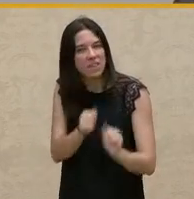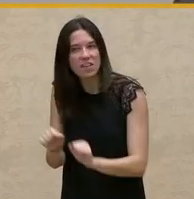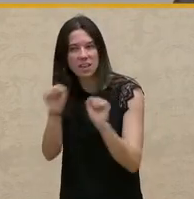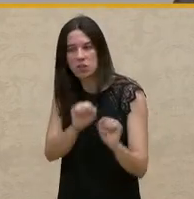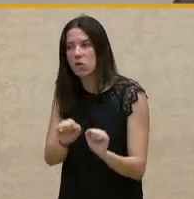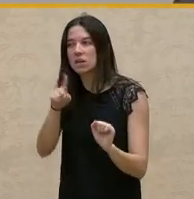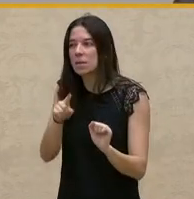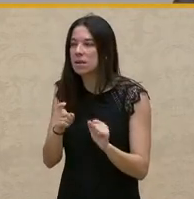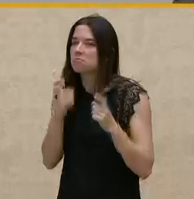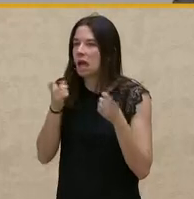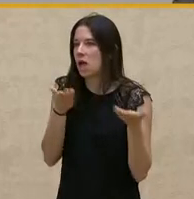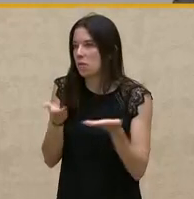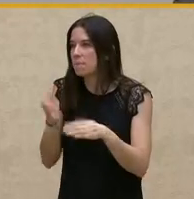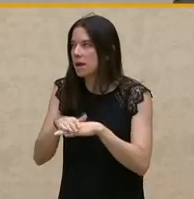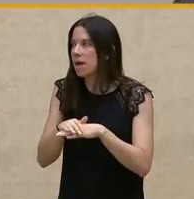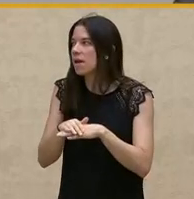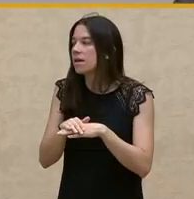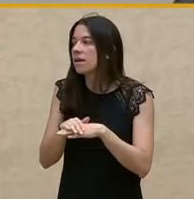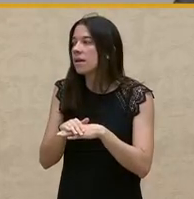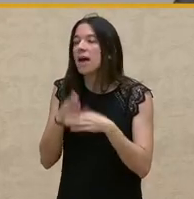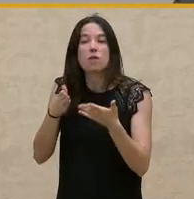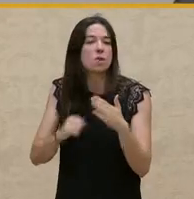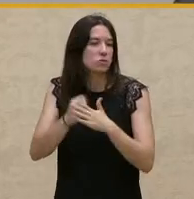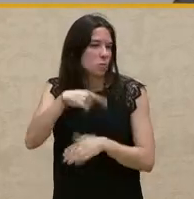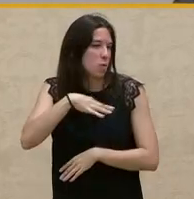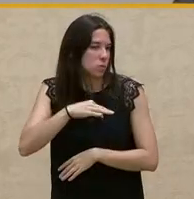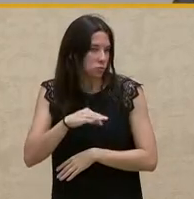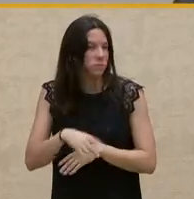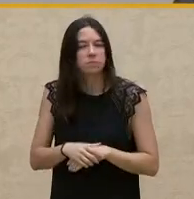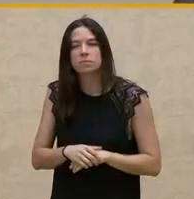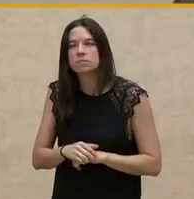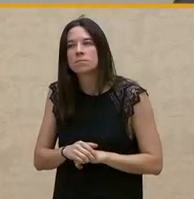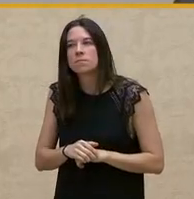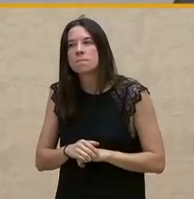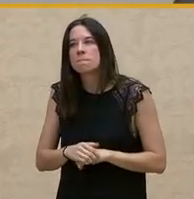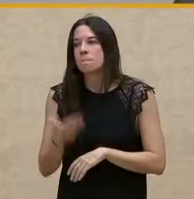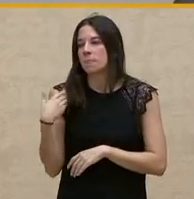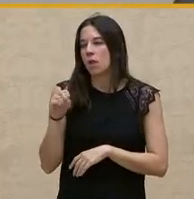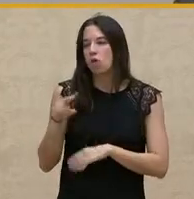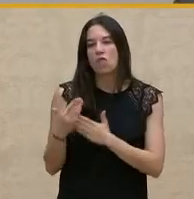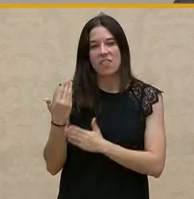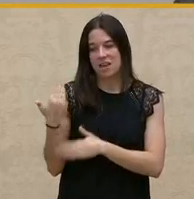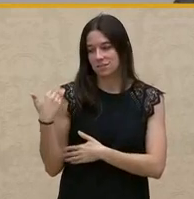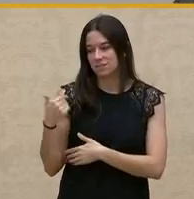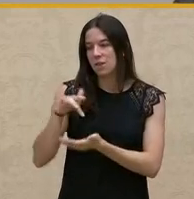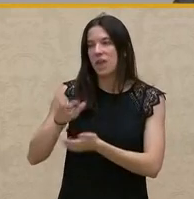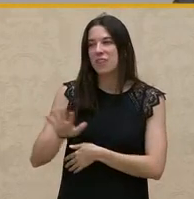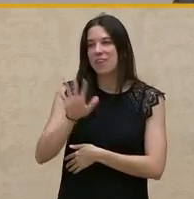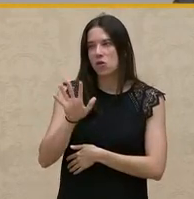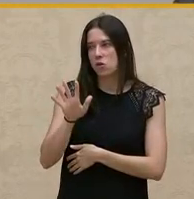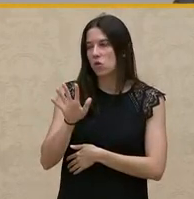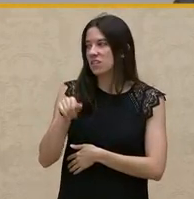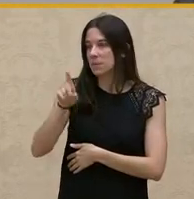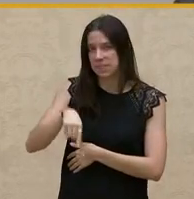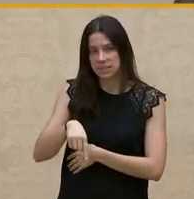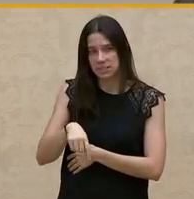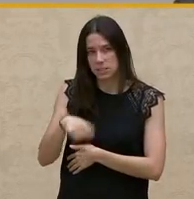aquellos en que buenamente podamos servir. Hace 12 días, el día 5 de este mes, tuvimos,